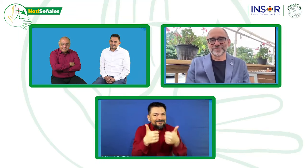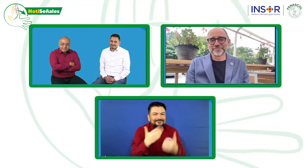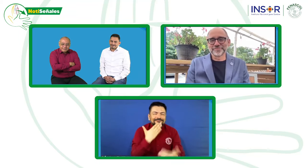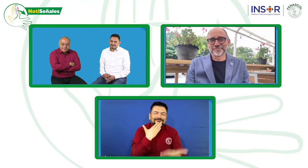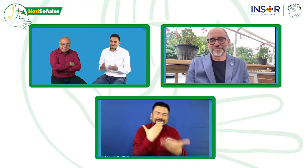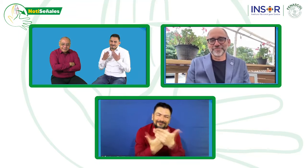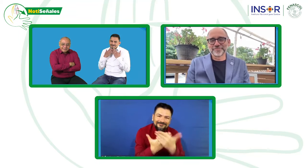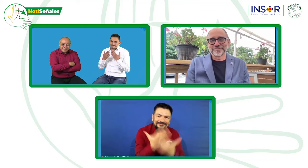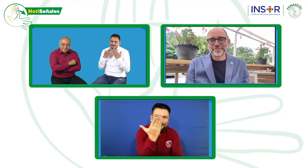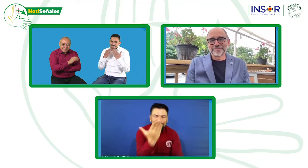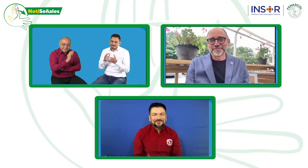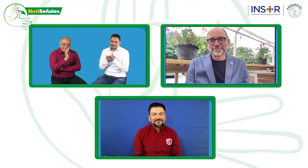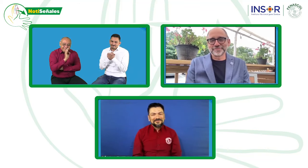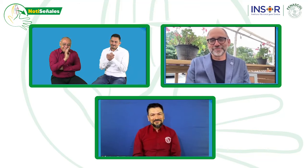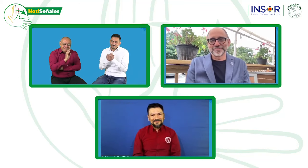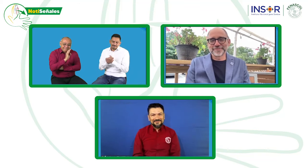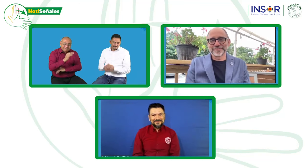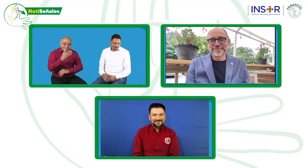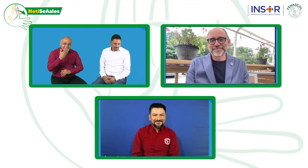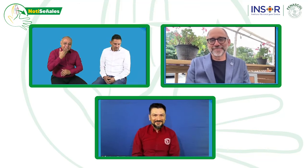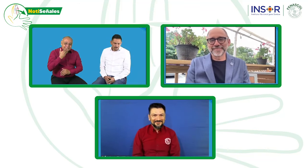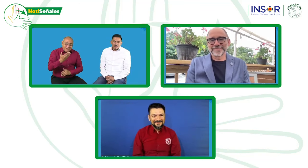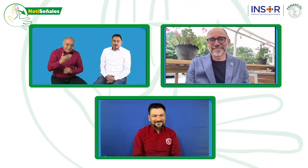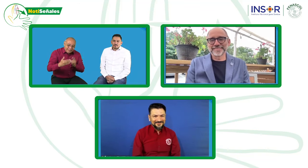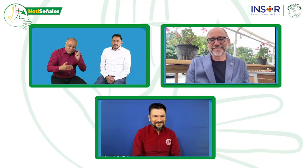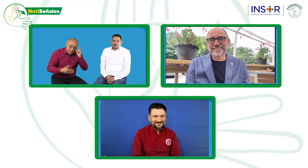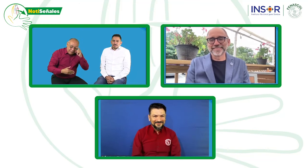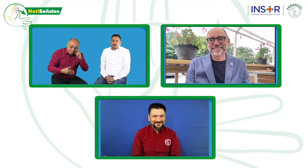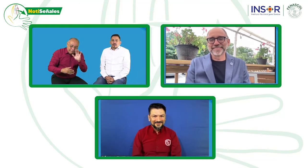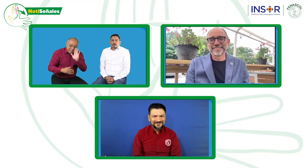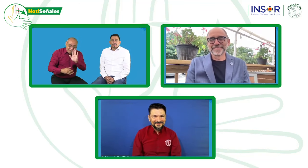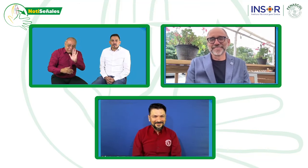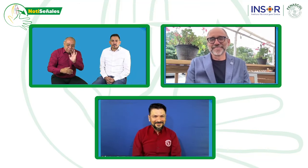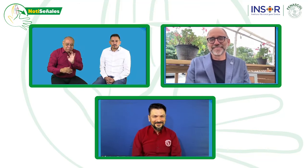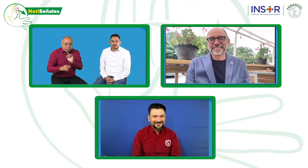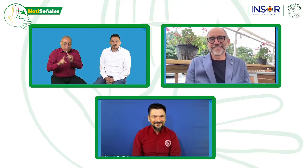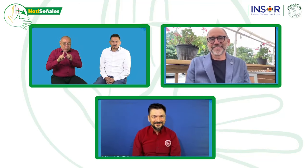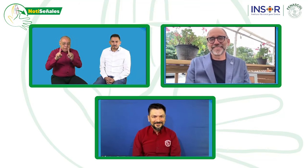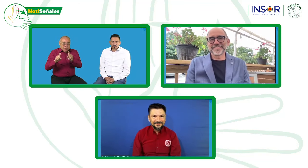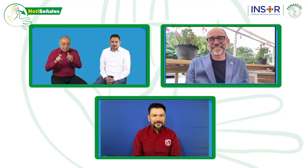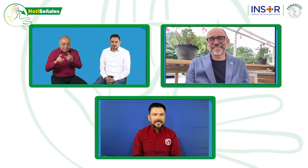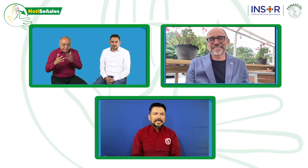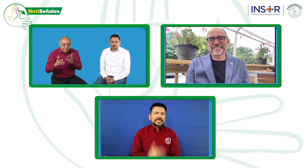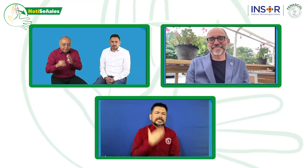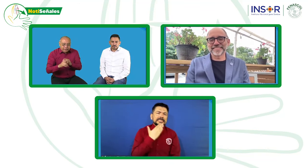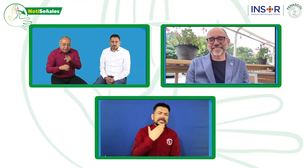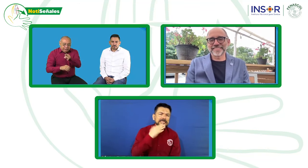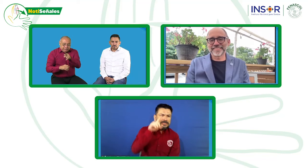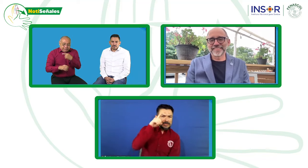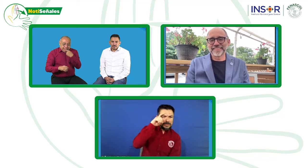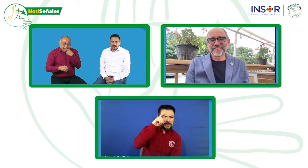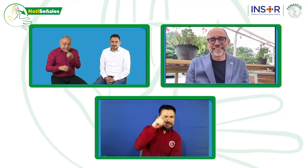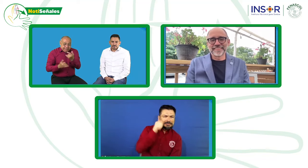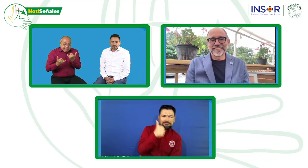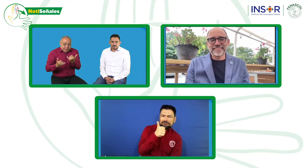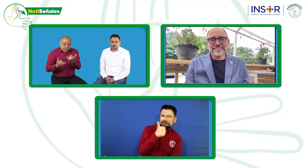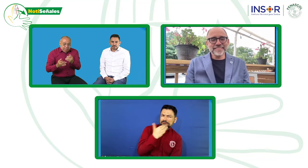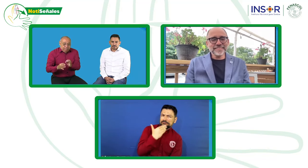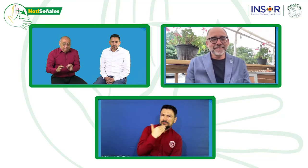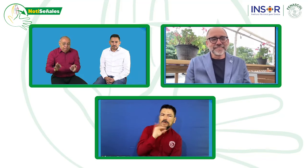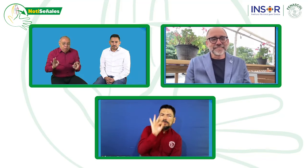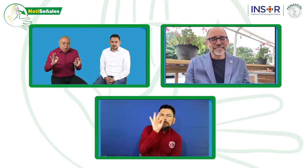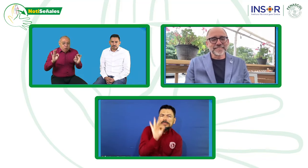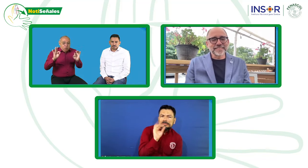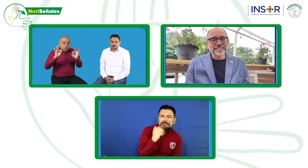a la juventud. muchas gracias a